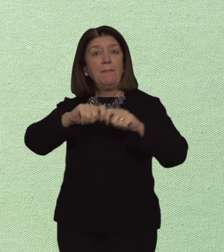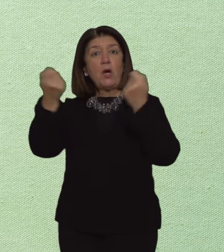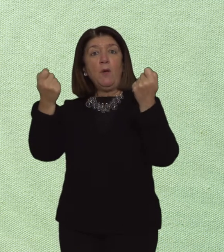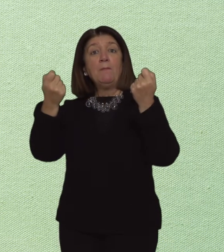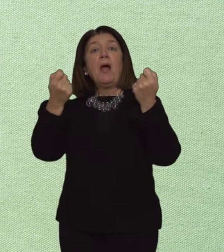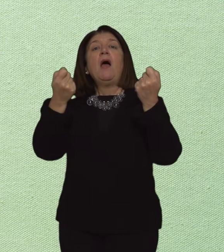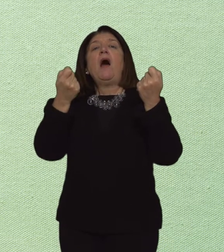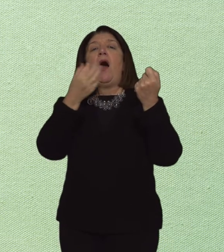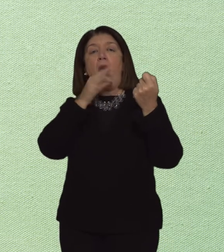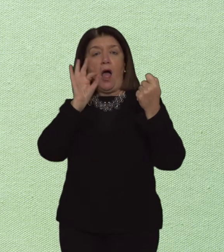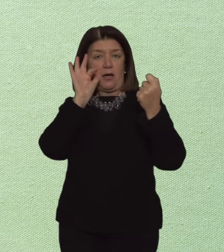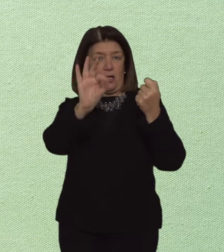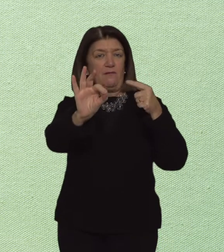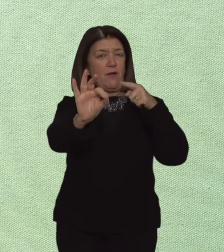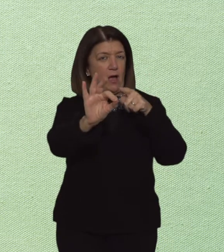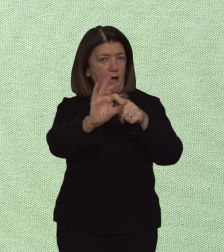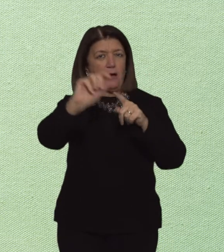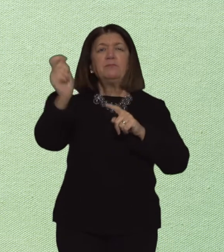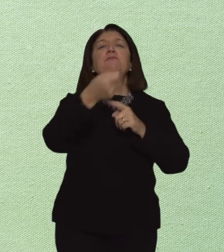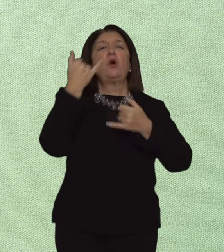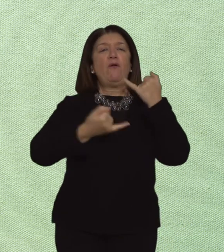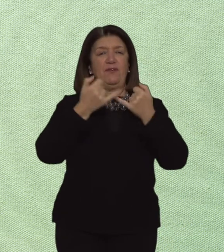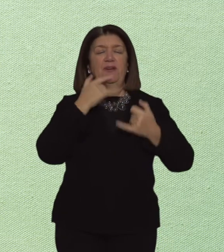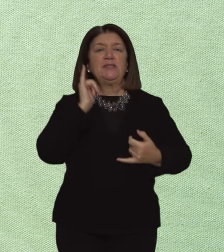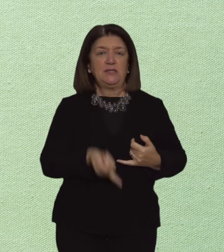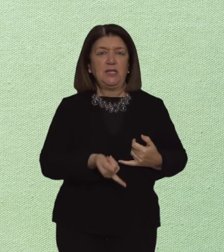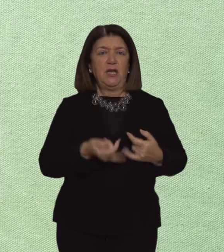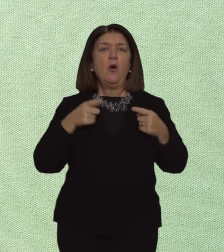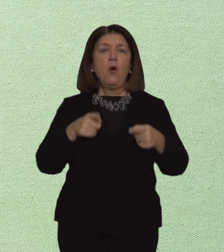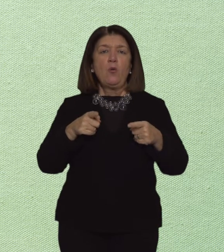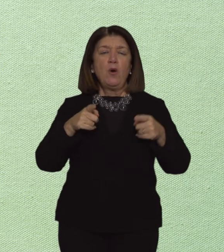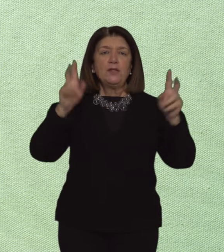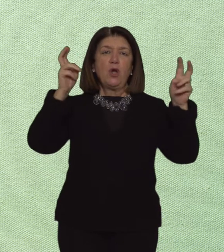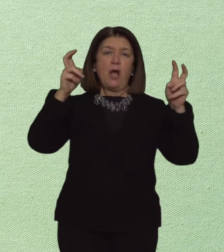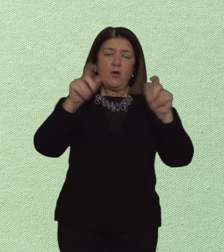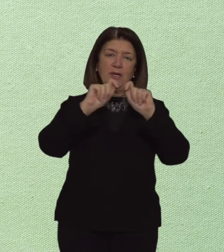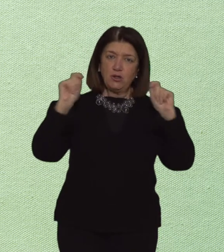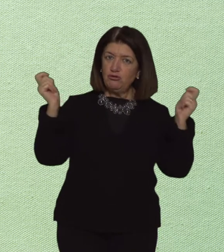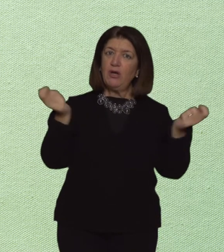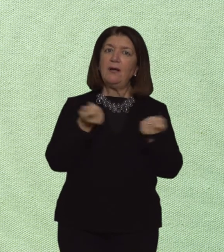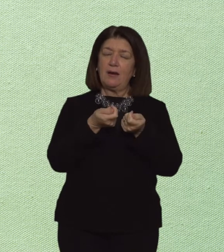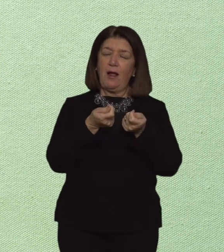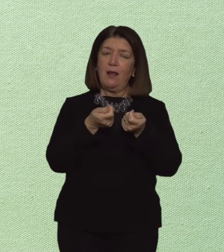noi ci crediamo e torniamo alla questione a livello generale, se è possibile invece salvare